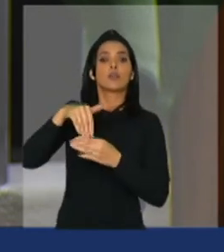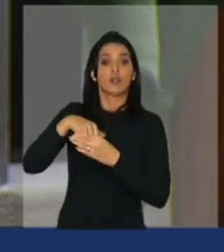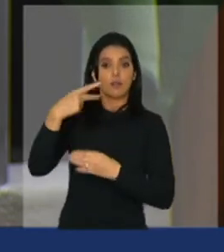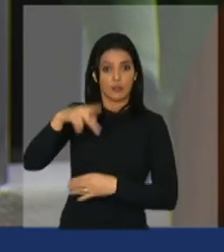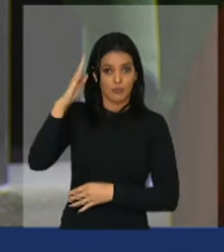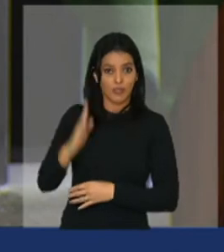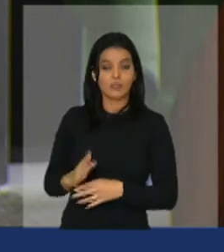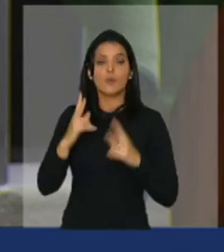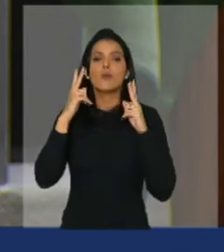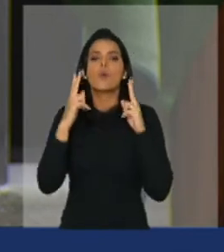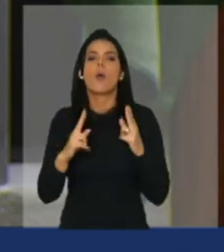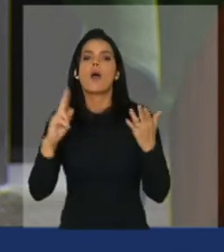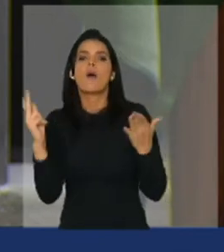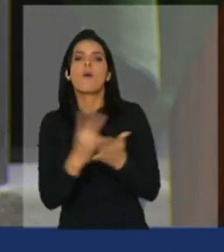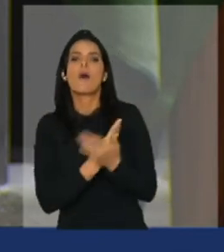LIMPAS, QUEREMOS ELEIÇÕES